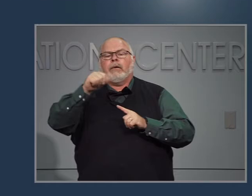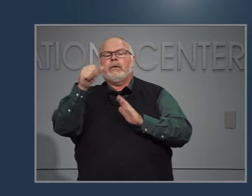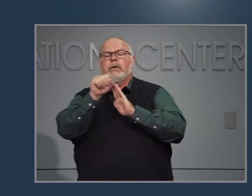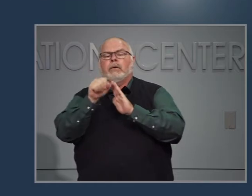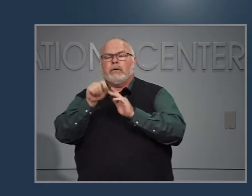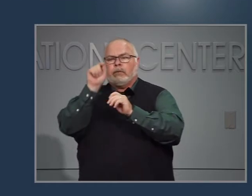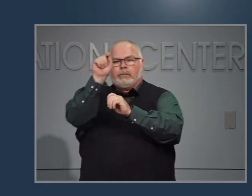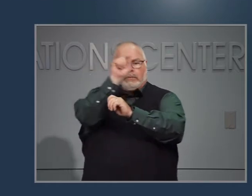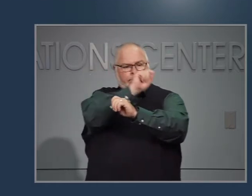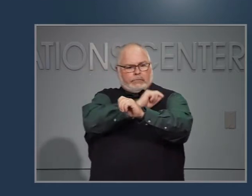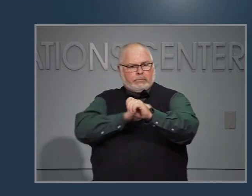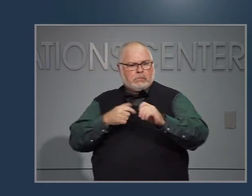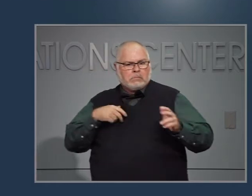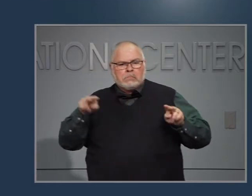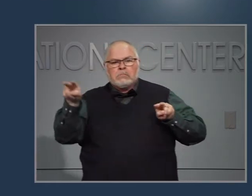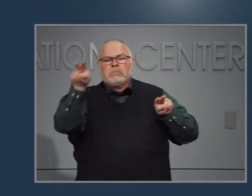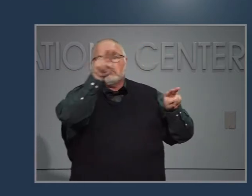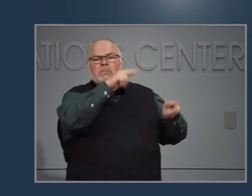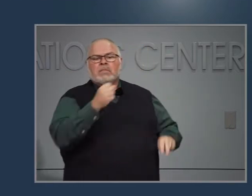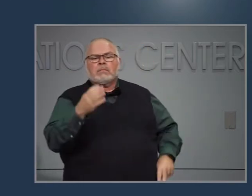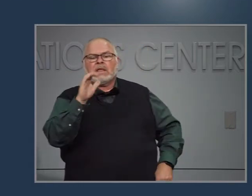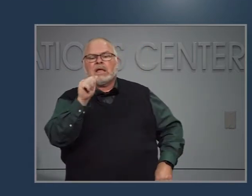términos de casos en asilos.